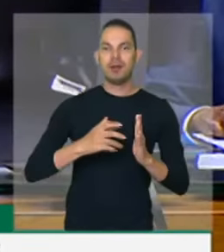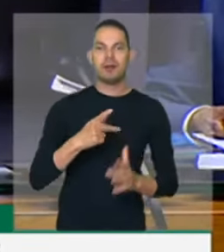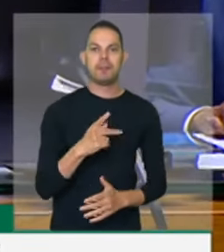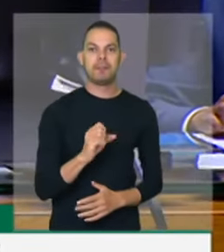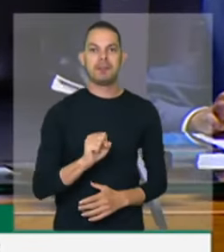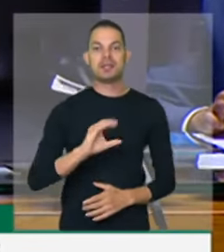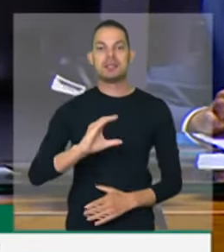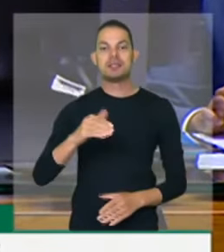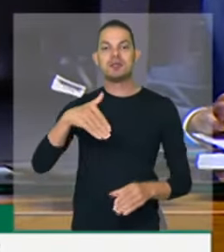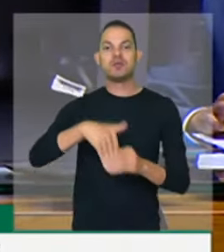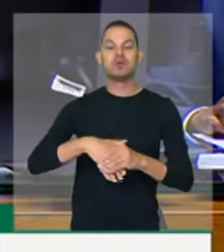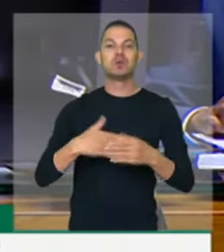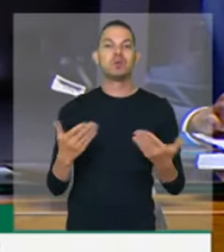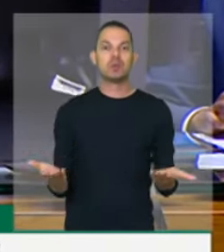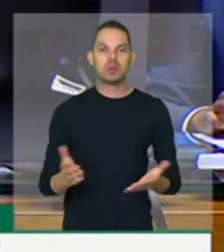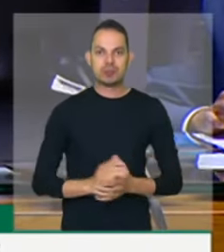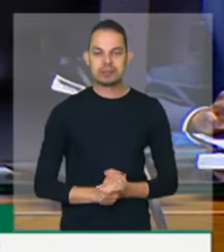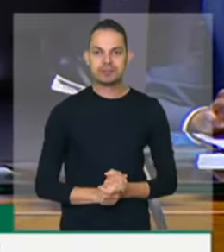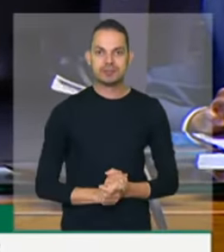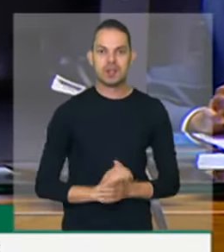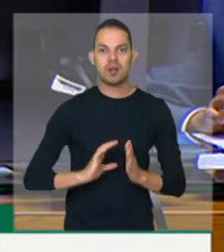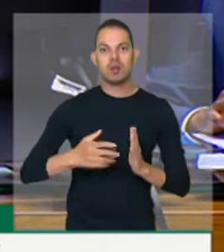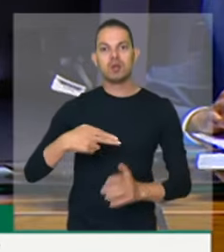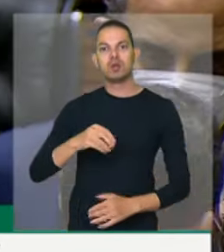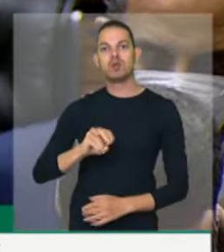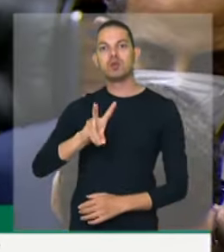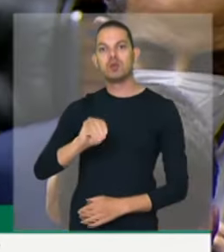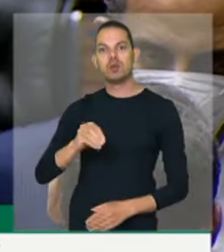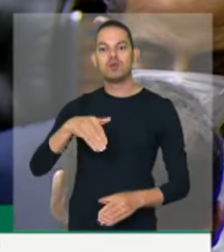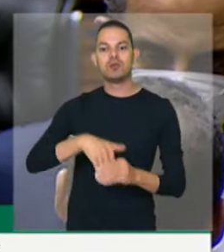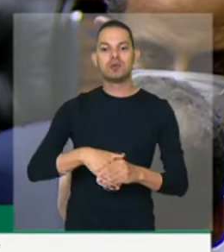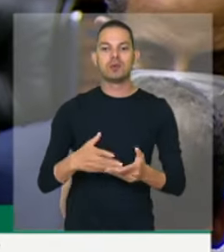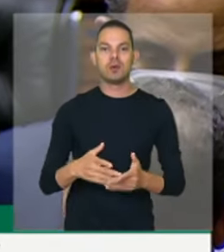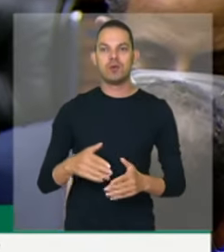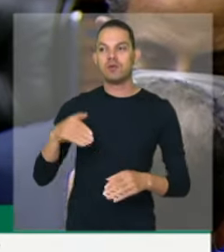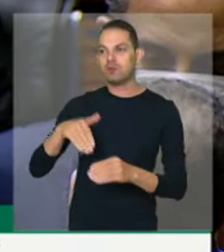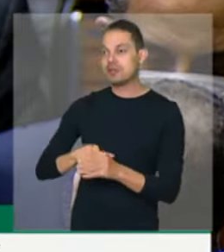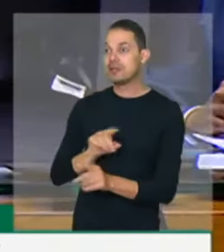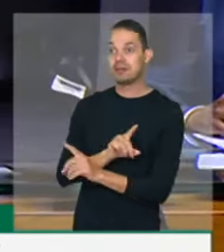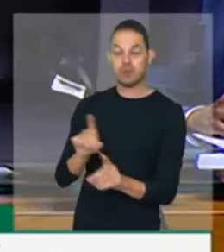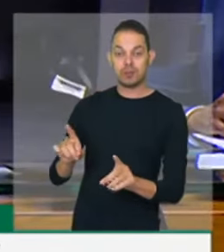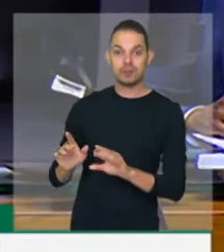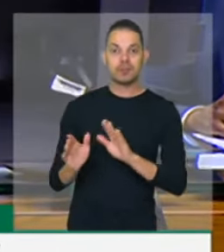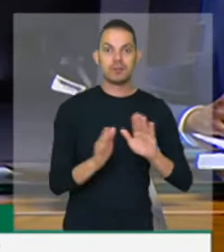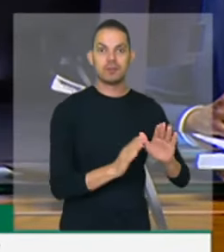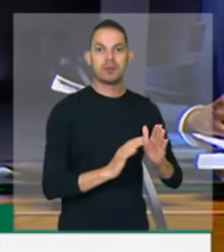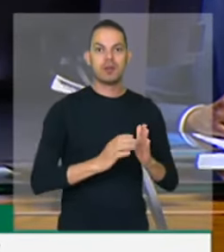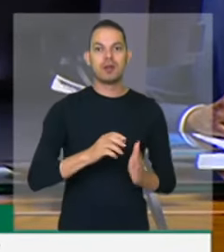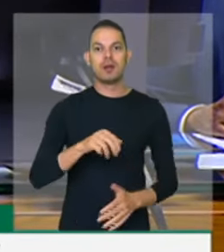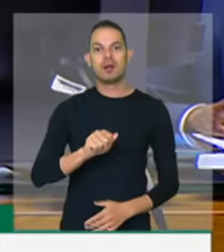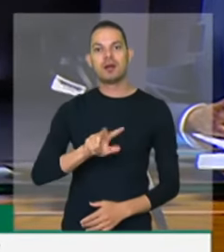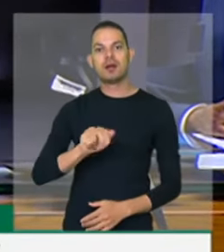ORIENTA O PSC? O NOVO? -- [DEPUTADO]: NOVO NÃO, SENHOR PRESIDENTE. -- [PRESIDENTE]: AVANTE? [DEPUTADO]: AVANTE ORIENTA NÃO, SENHOR